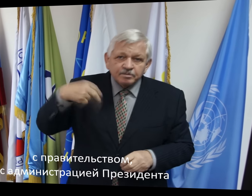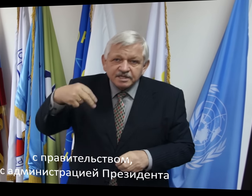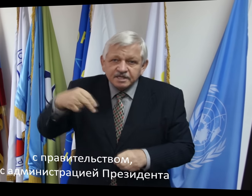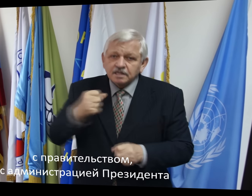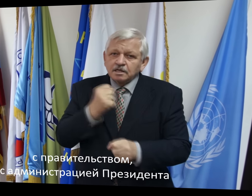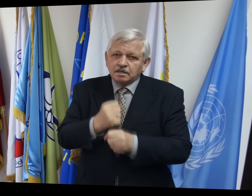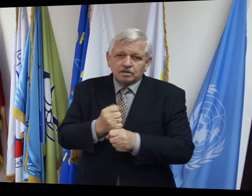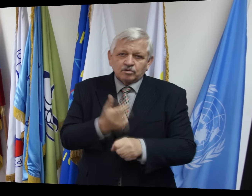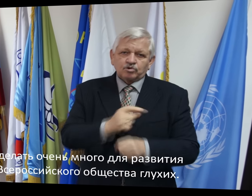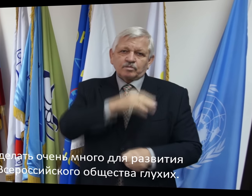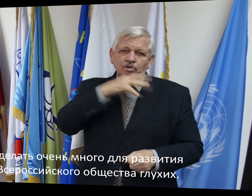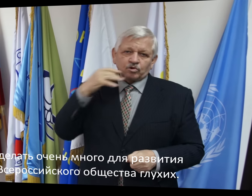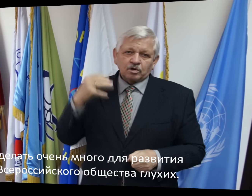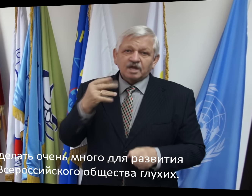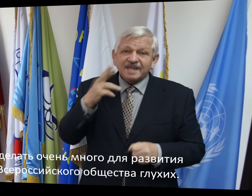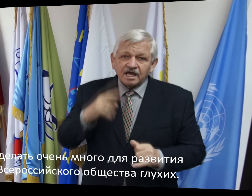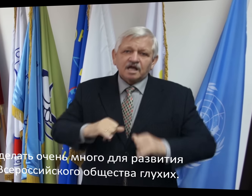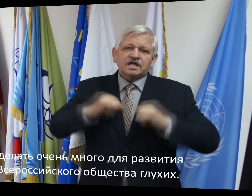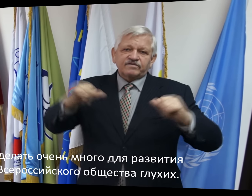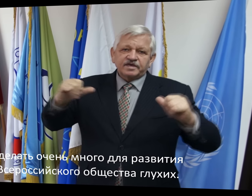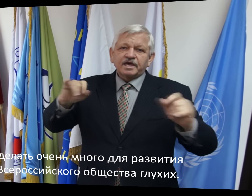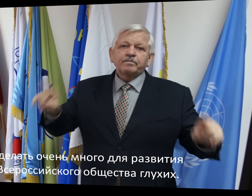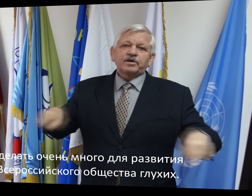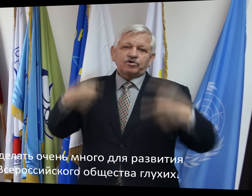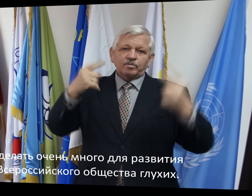В нем он подчеркнул необходимость поддержки молодежи.